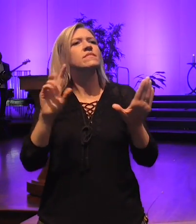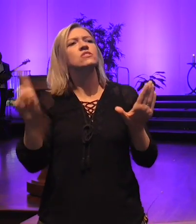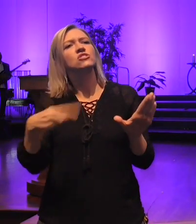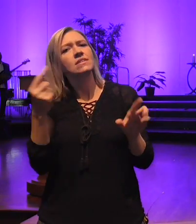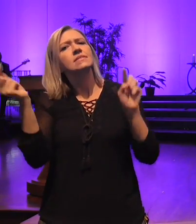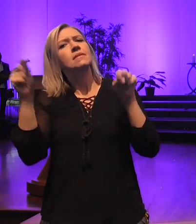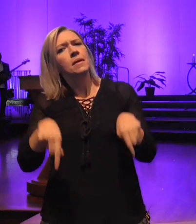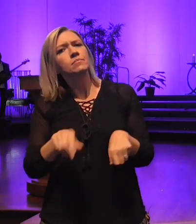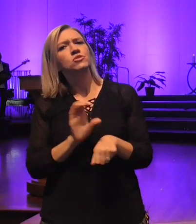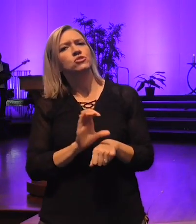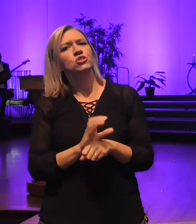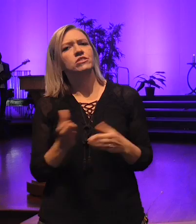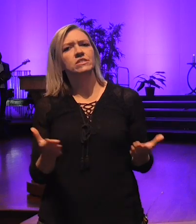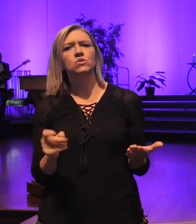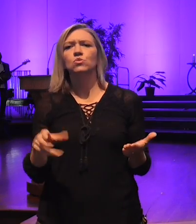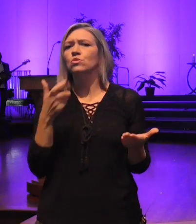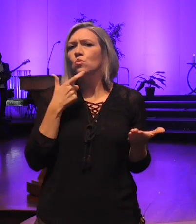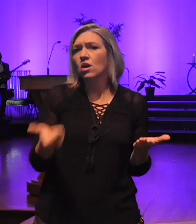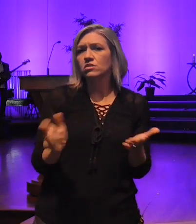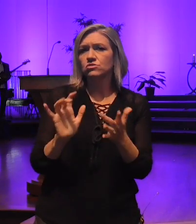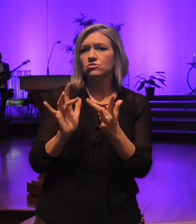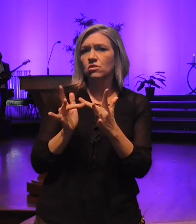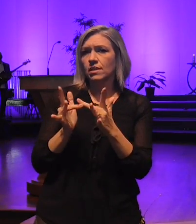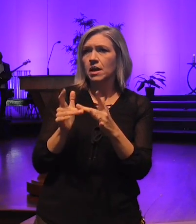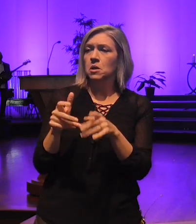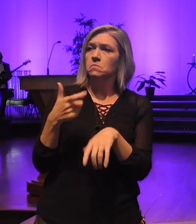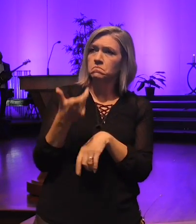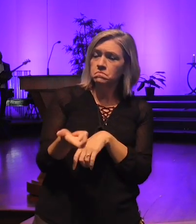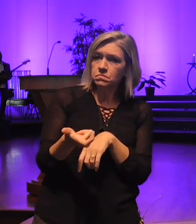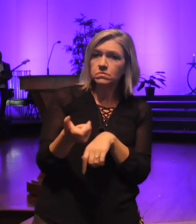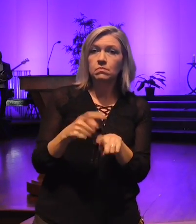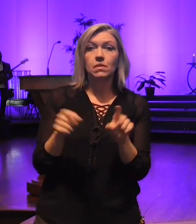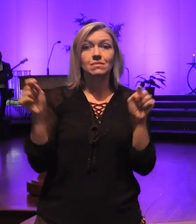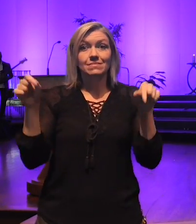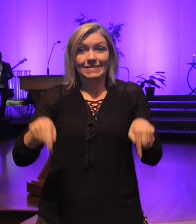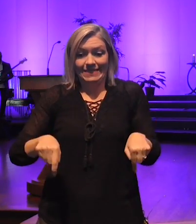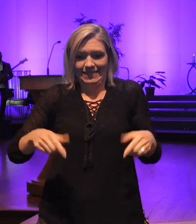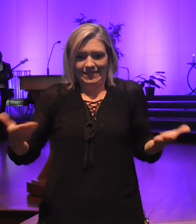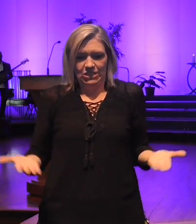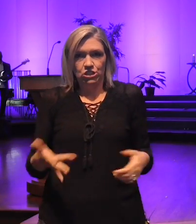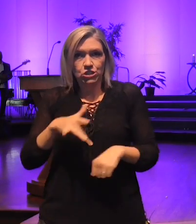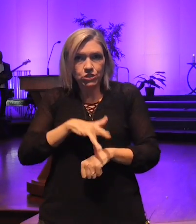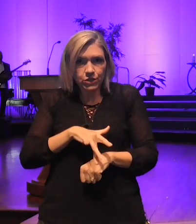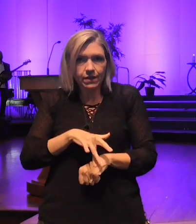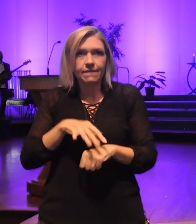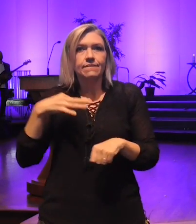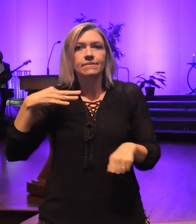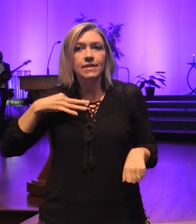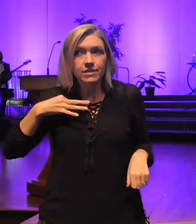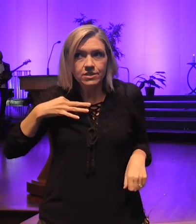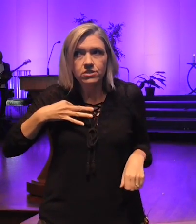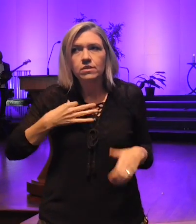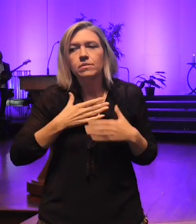aquí solo para verlo en línea, pero estar aquí y ser voluntario llena tu corazón aún más